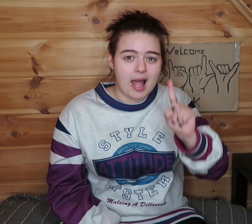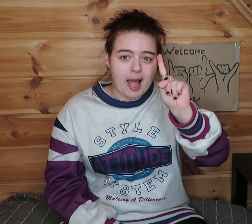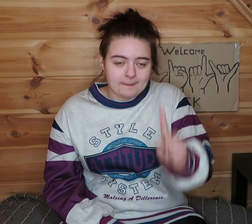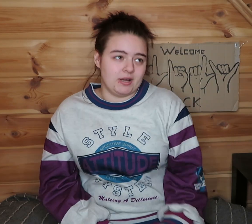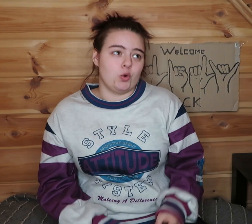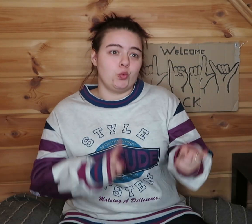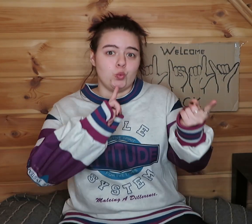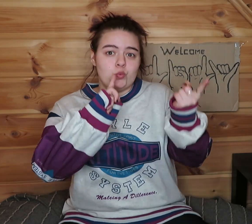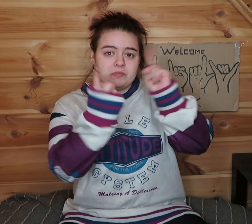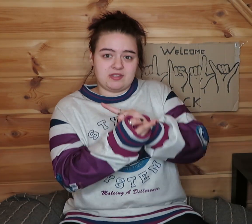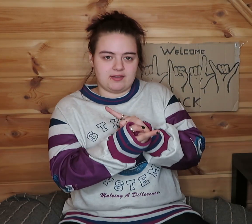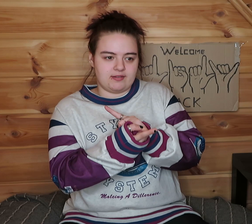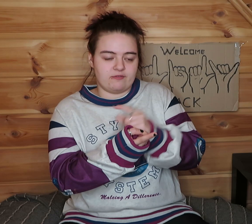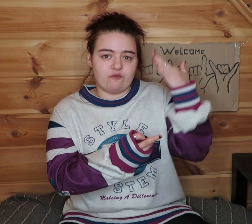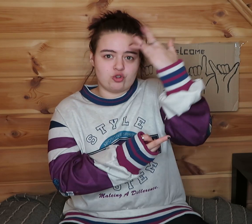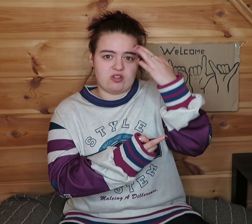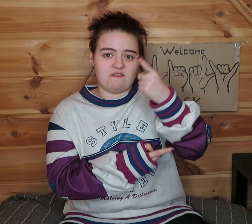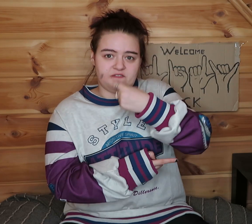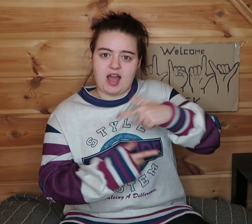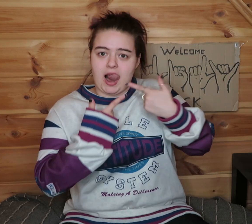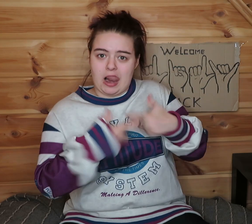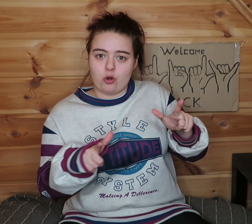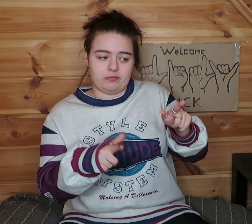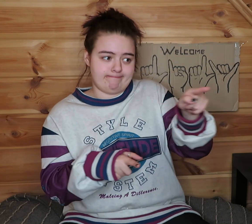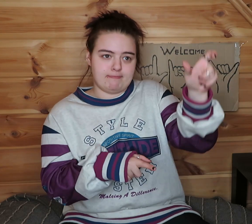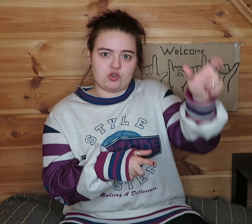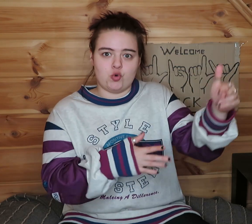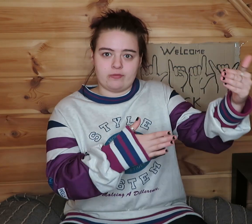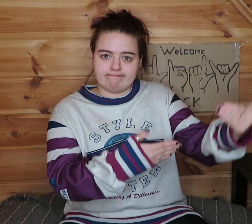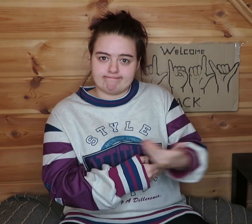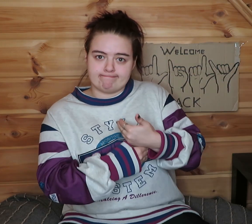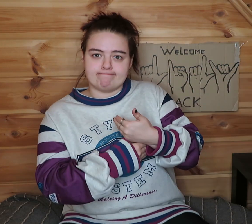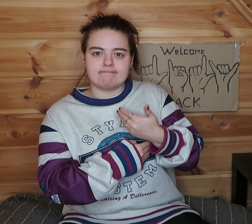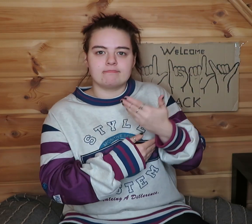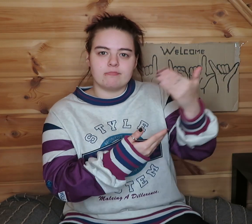Aber stellt euch mal vor wir haben der Person erlaubt in die Community zu kommen.